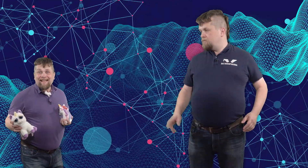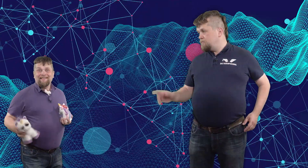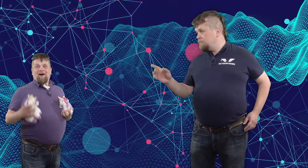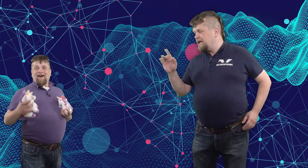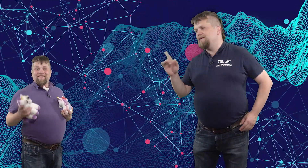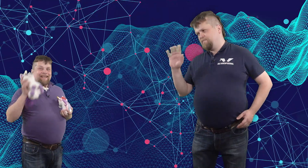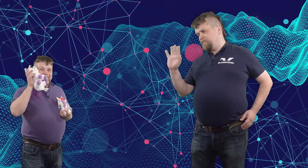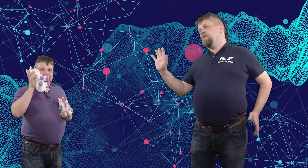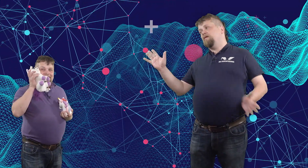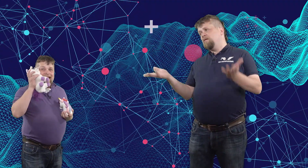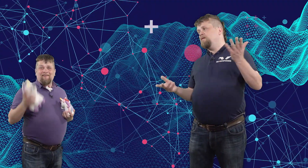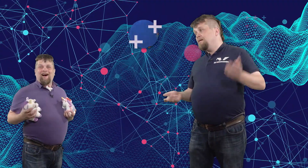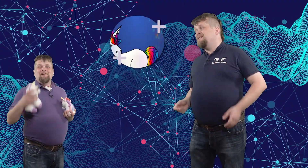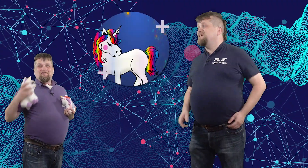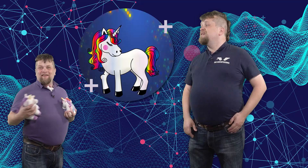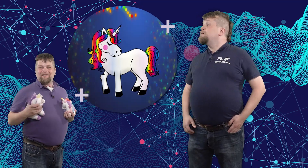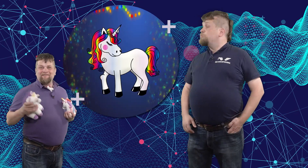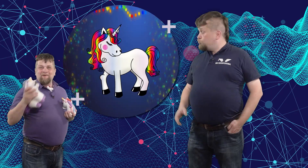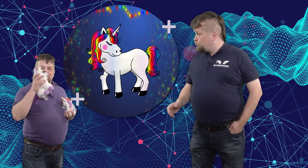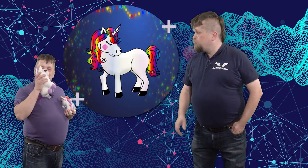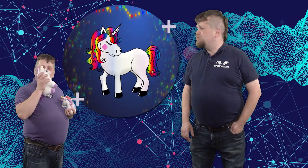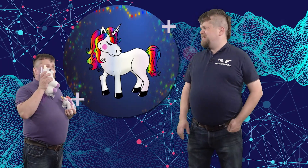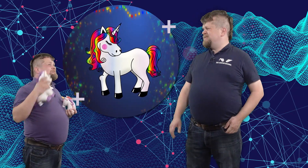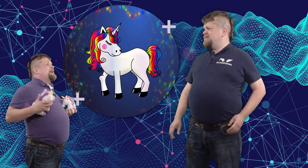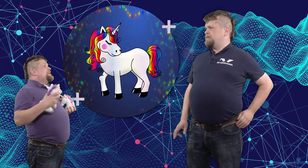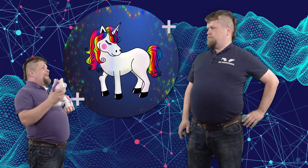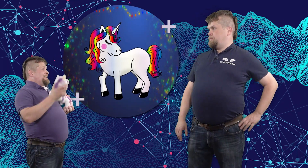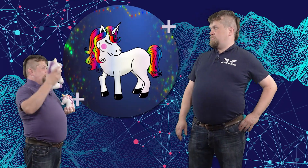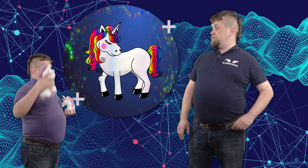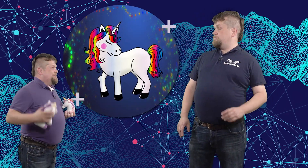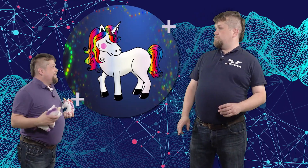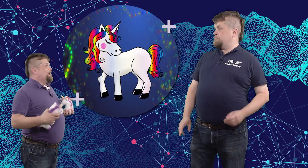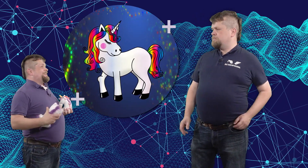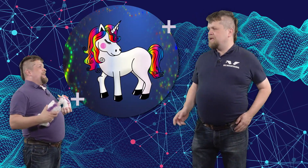„Waaas? Heute geht’s ums Einhorn??? Wie süß!!! Da bin ICH ja heute der Experte,